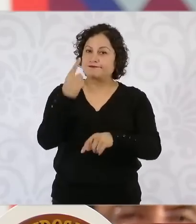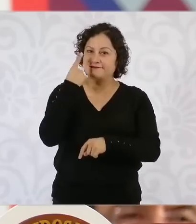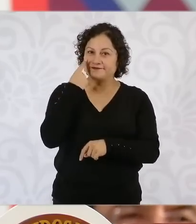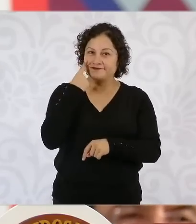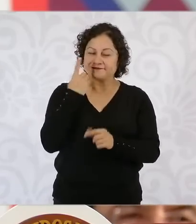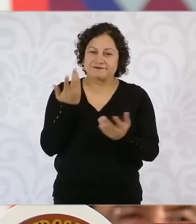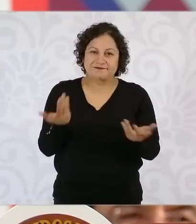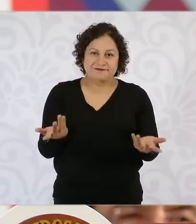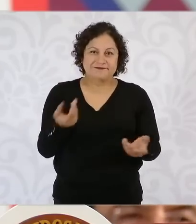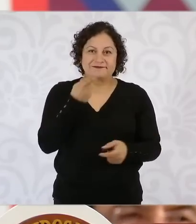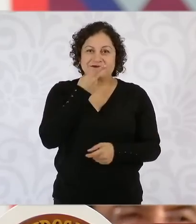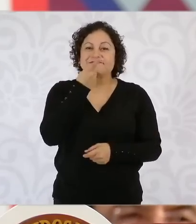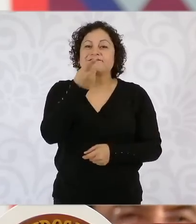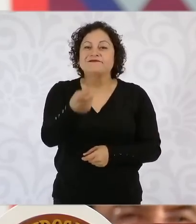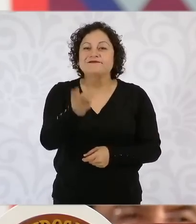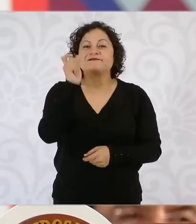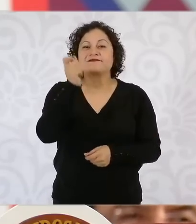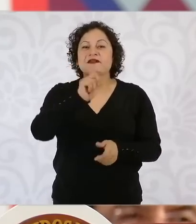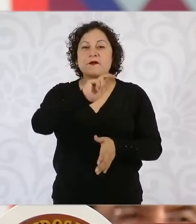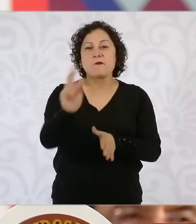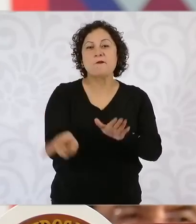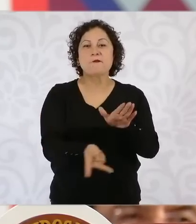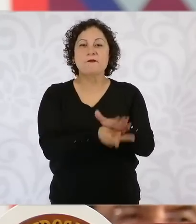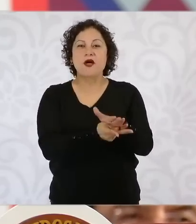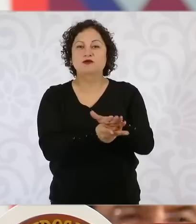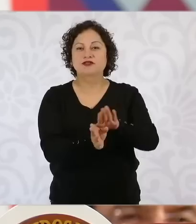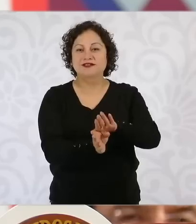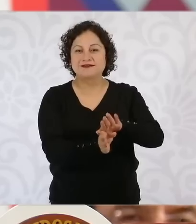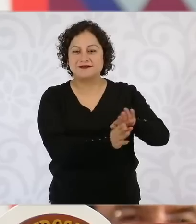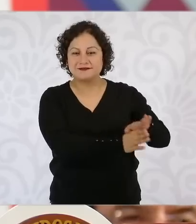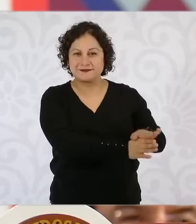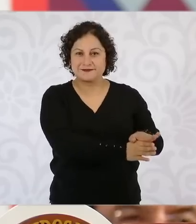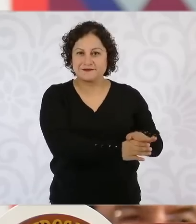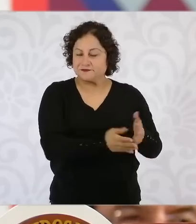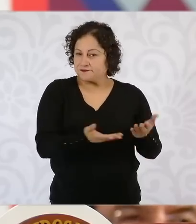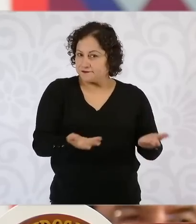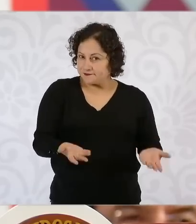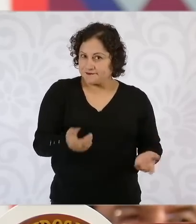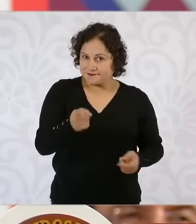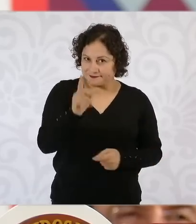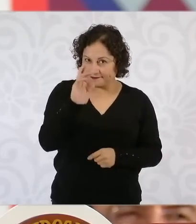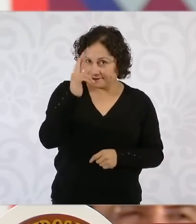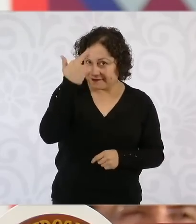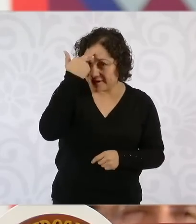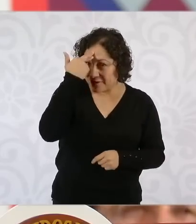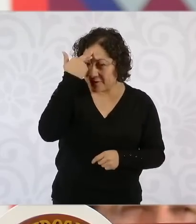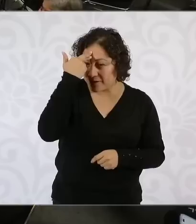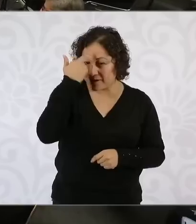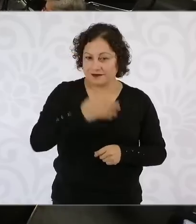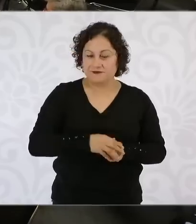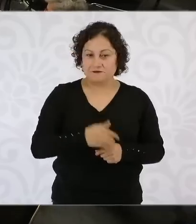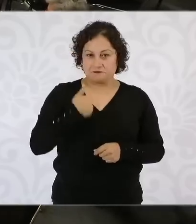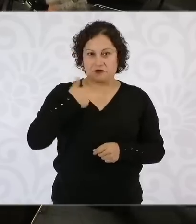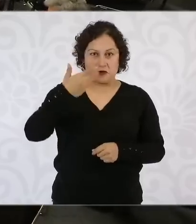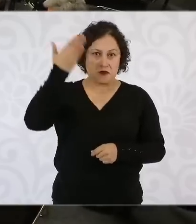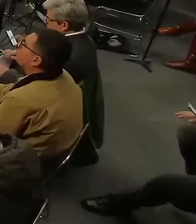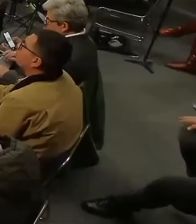las los aranceles a un acuerdo Si recuerdan pues fue lo que planteé siempre el diálogo